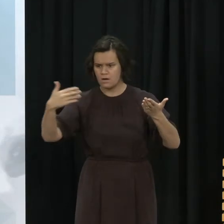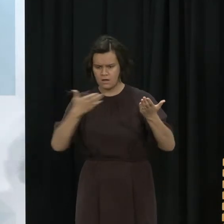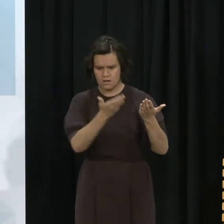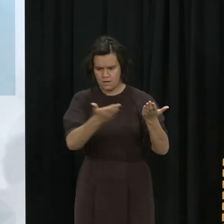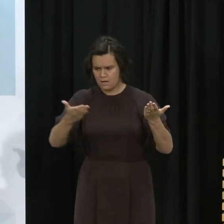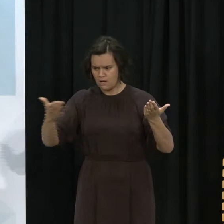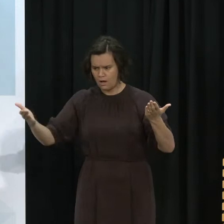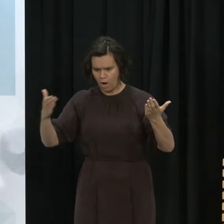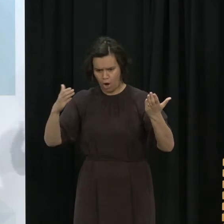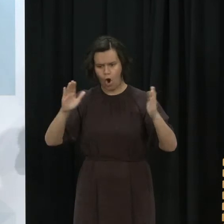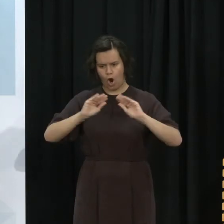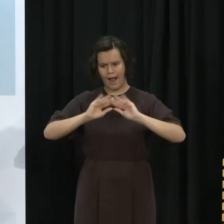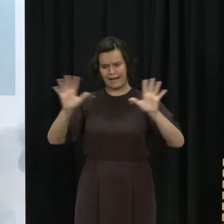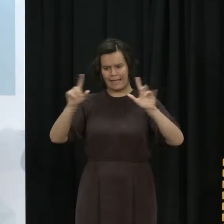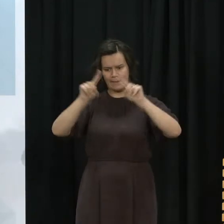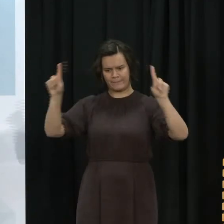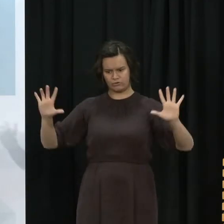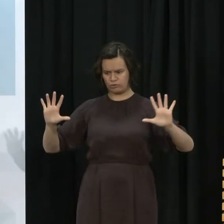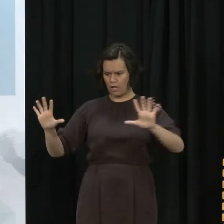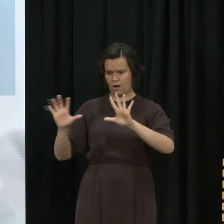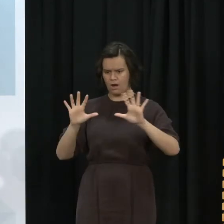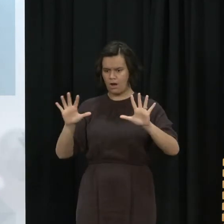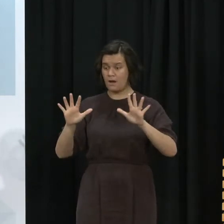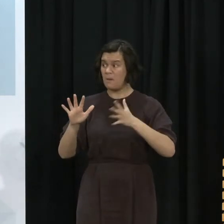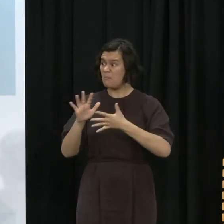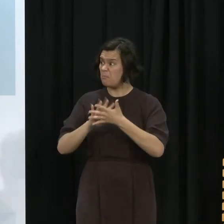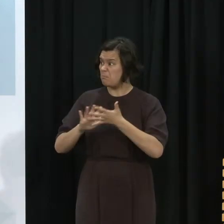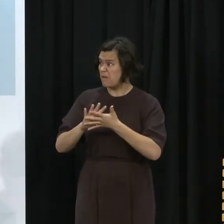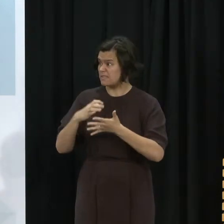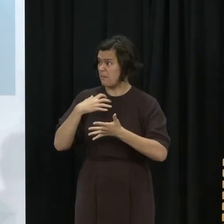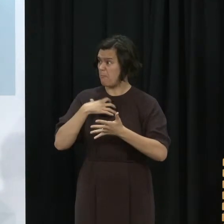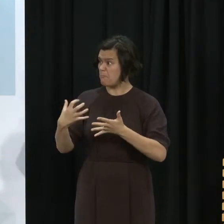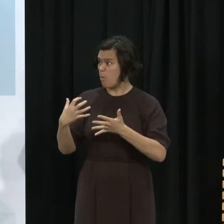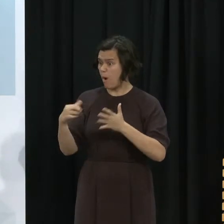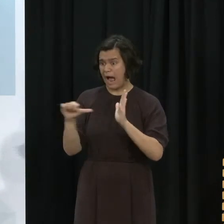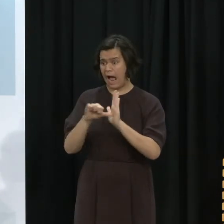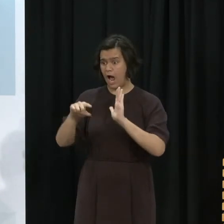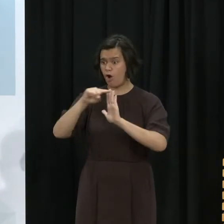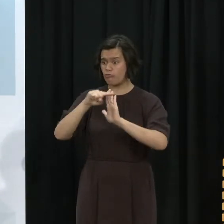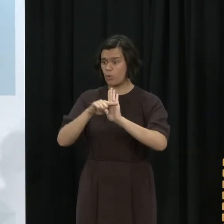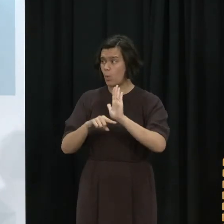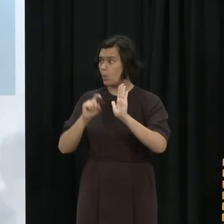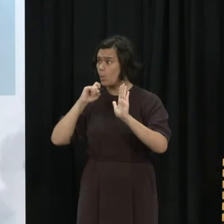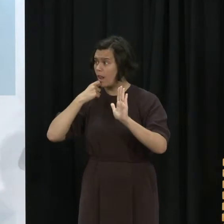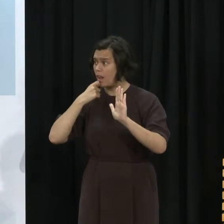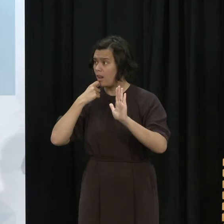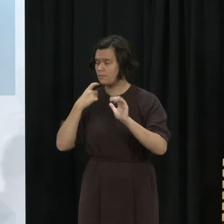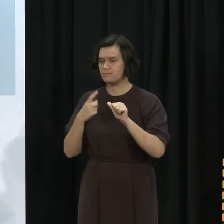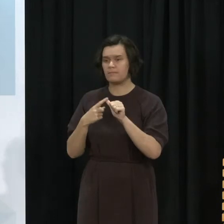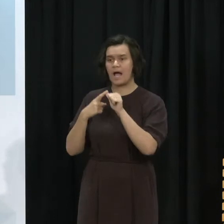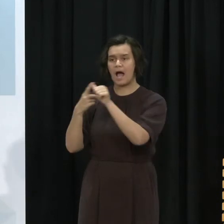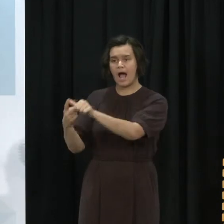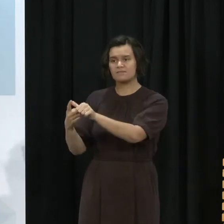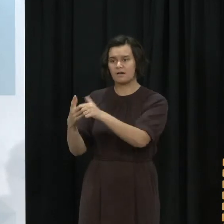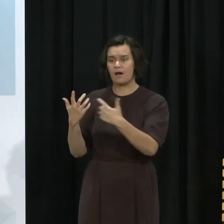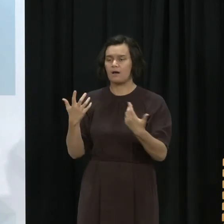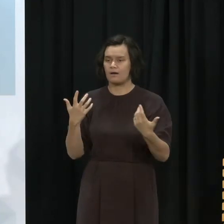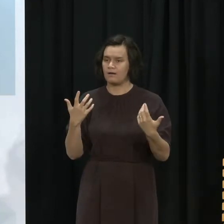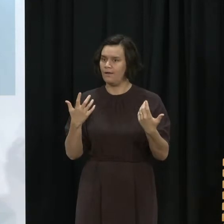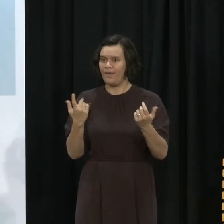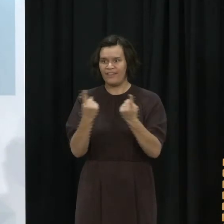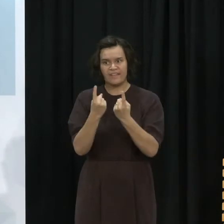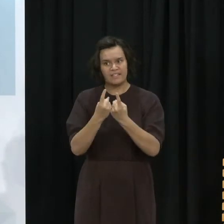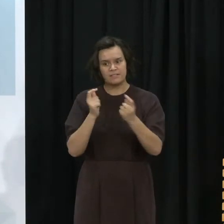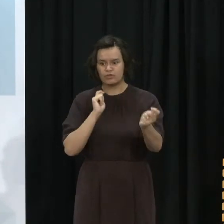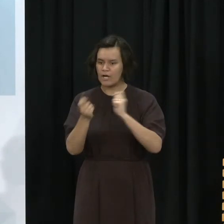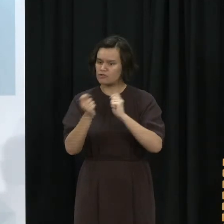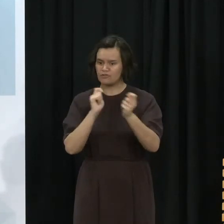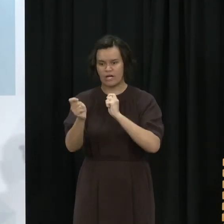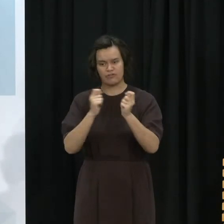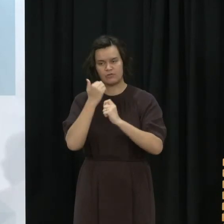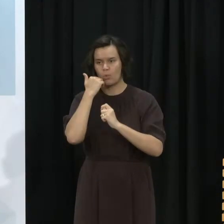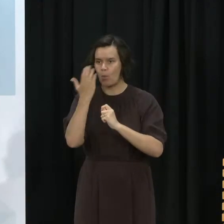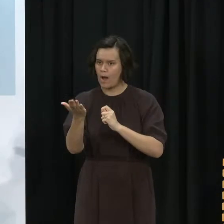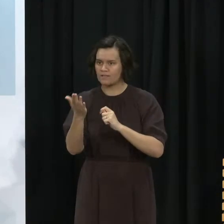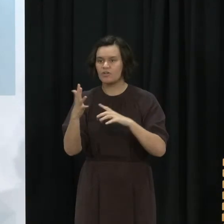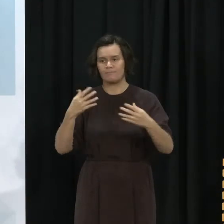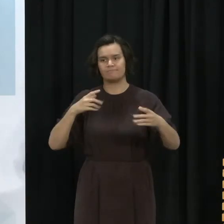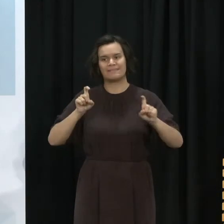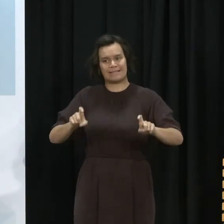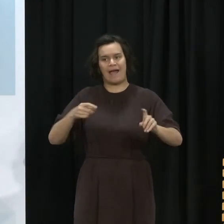aromatawai morearea me te